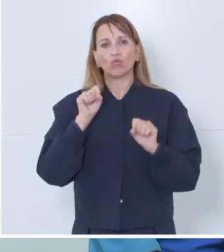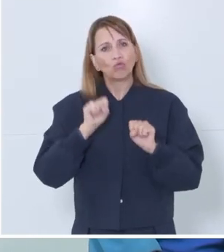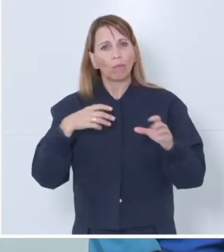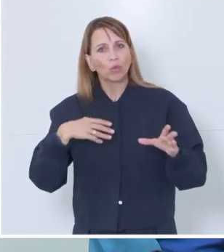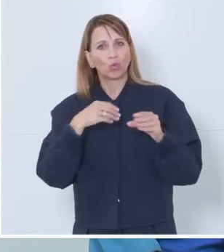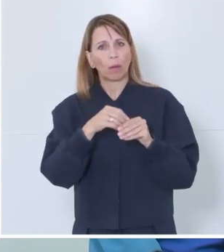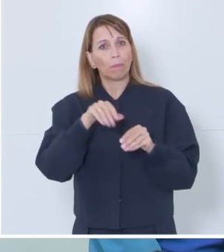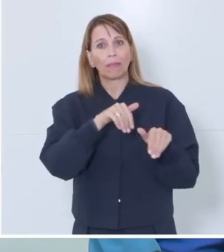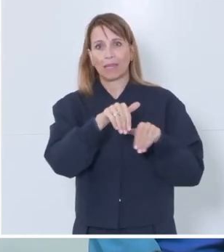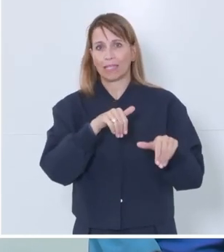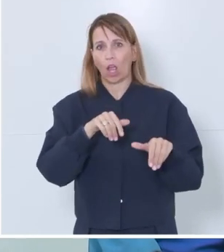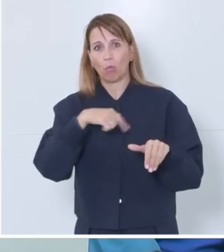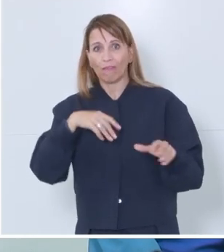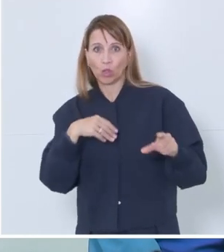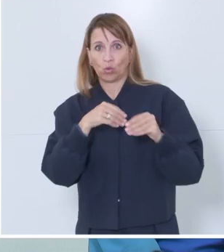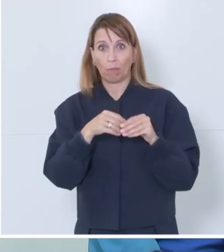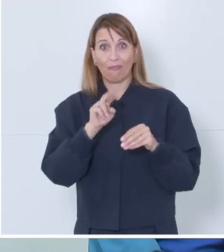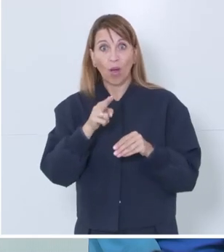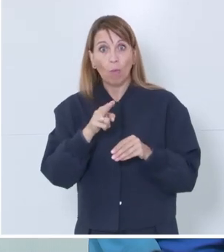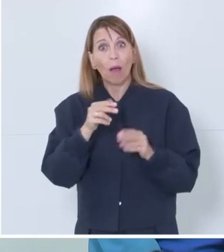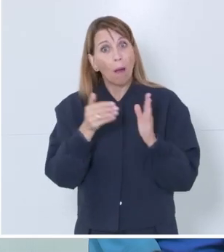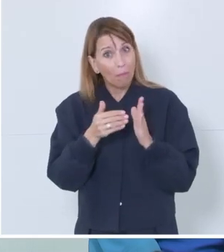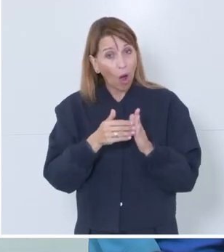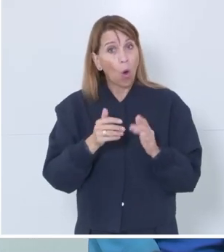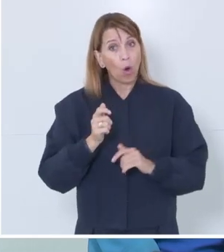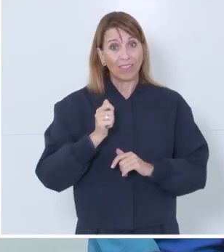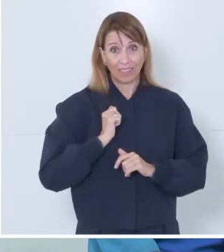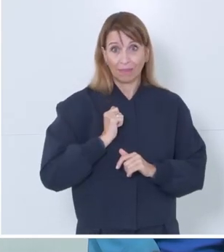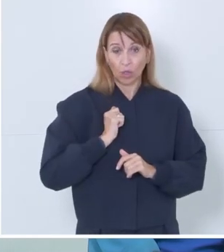Grundwehrdiener brauchen, um stark aufgestellt beim österreichischen Bundesheer zu sein, aber